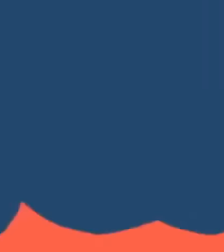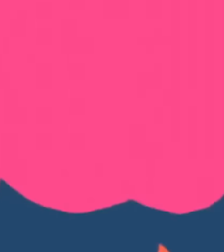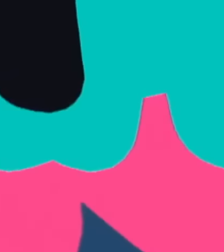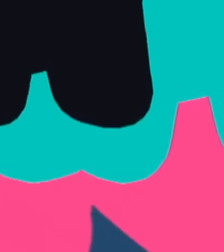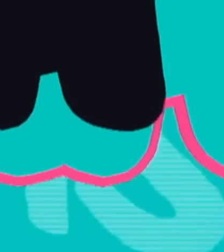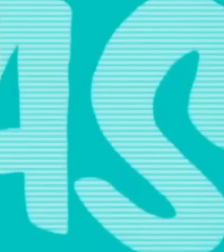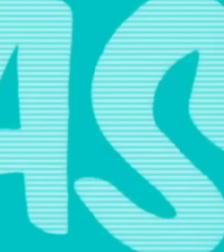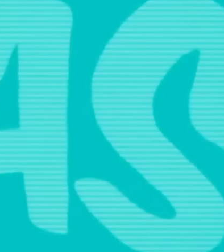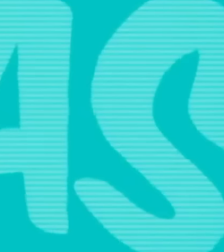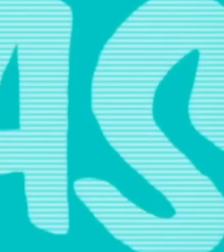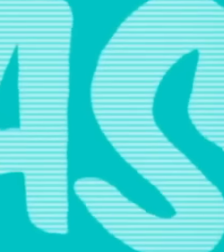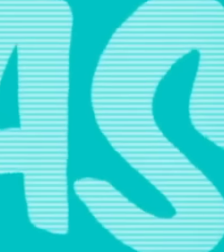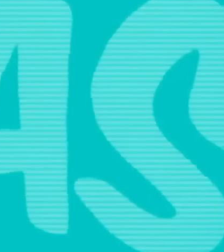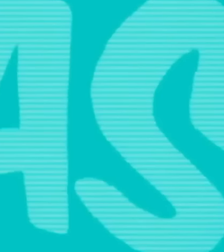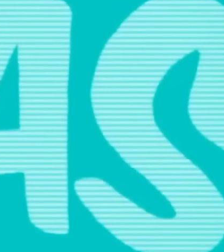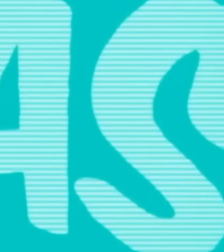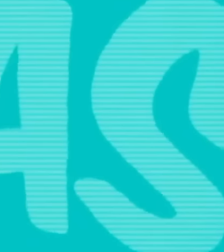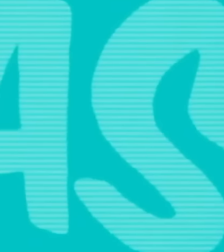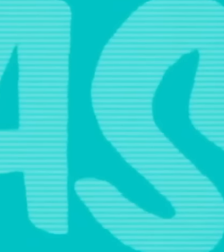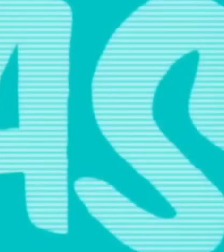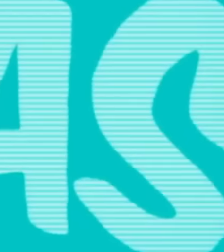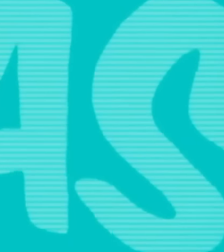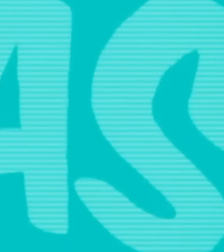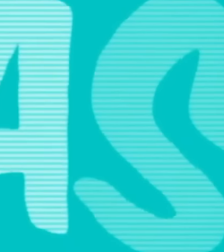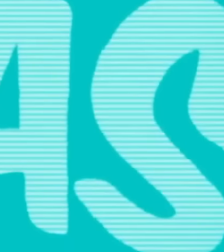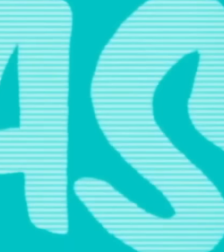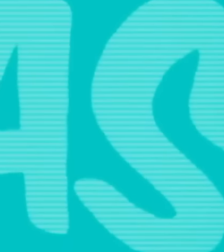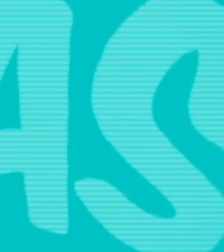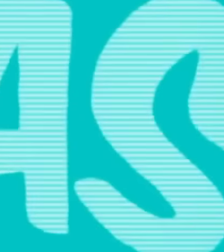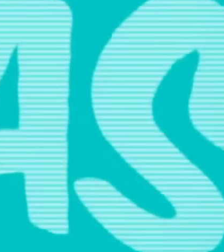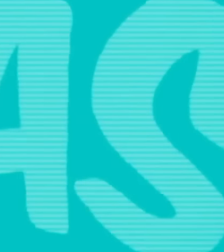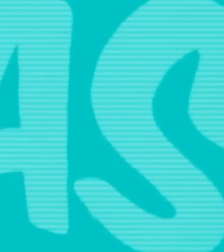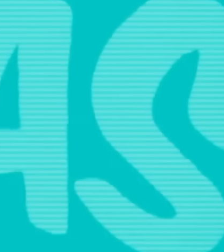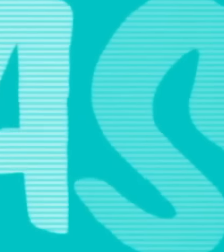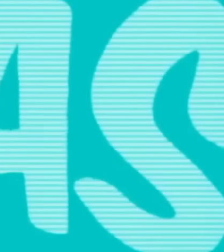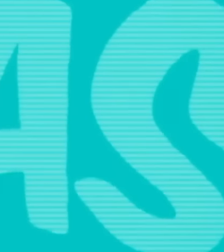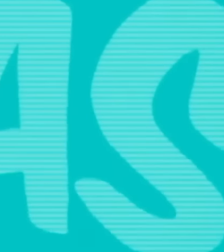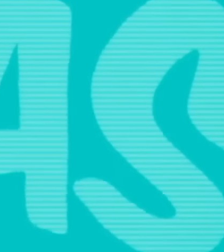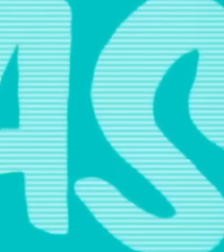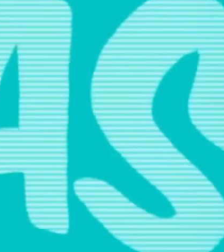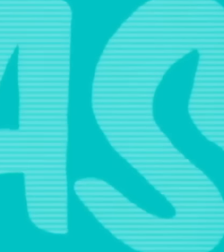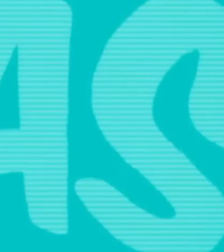No, mentira. La reforma no faculta al gobierno de México ni al Instituto Nacional Electoral para